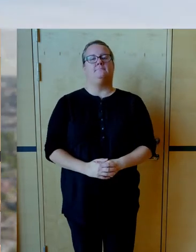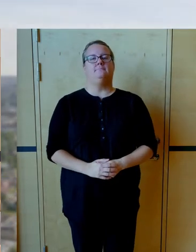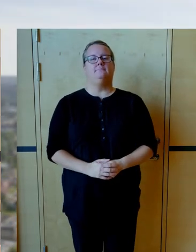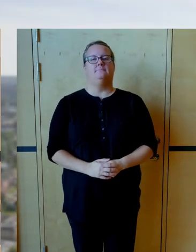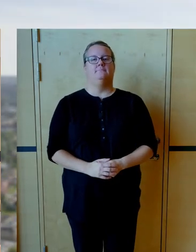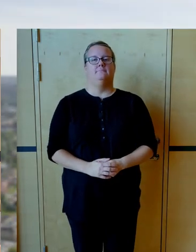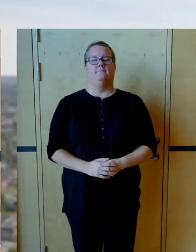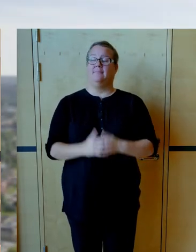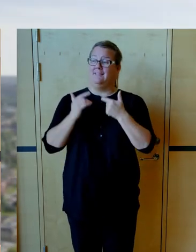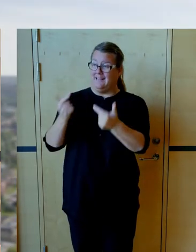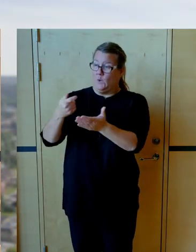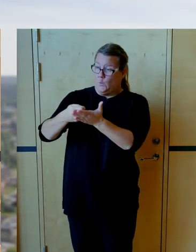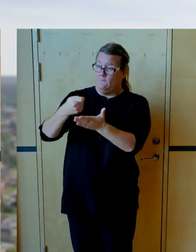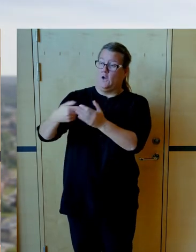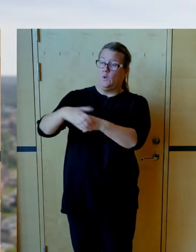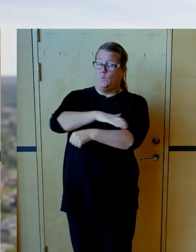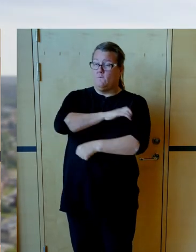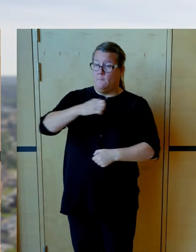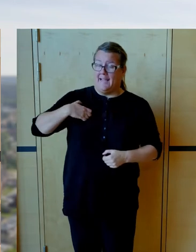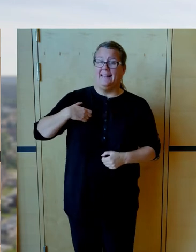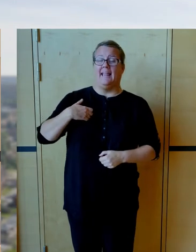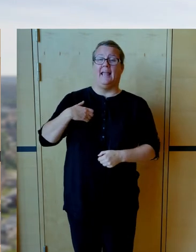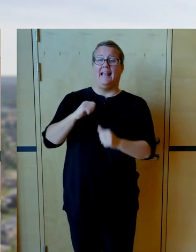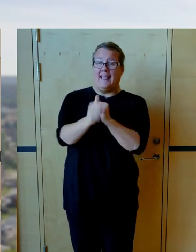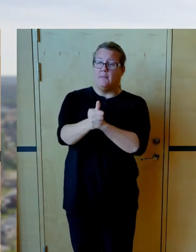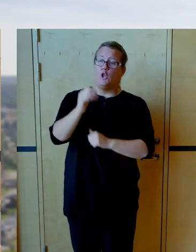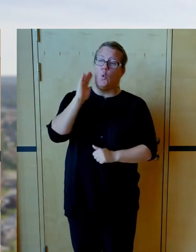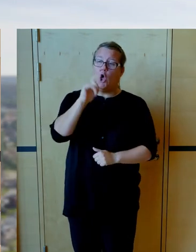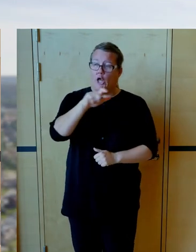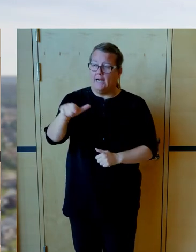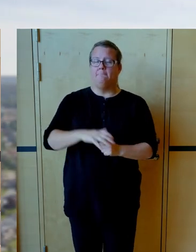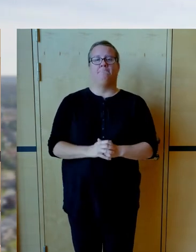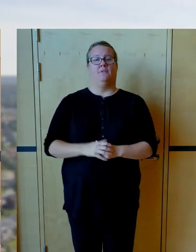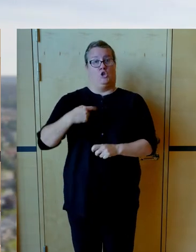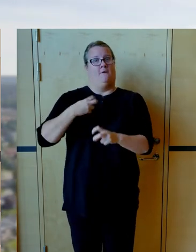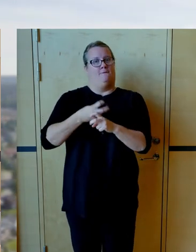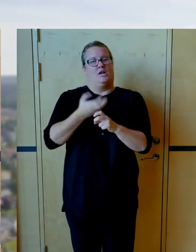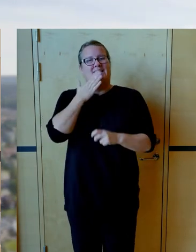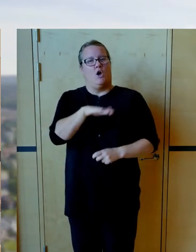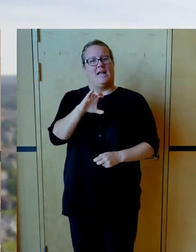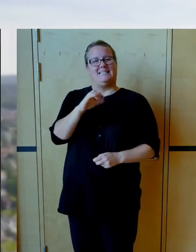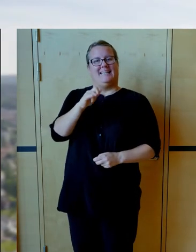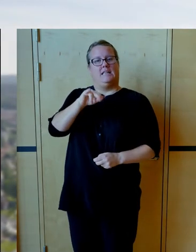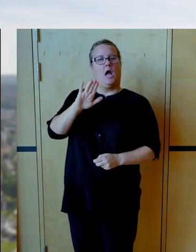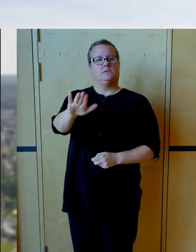Taco svaranden kommunfullmäktigeledamöter åhörare Jag ska försöka besvara Dina frågor Jag vill